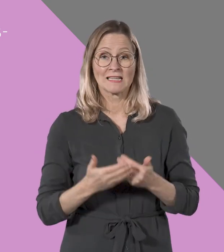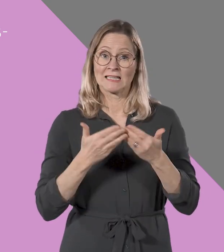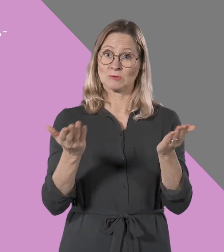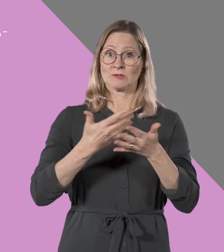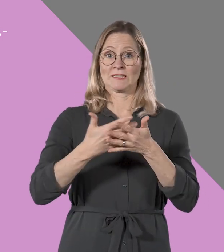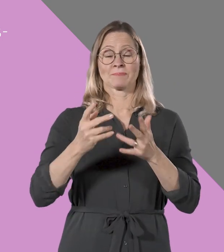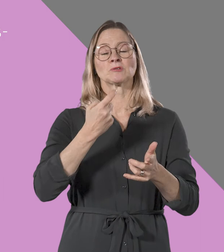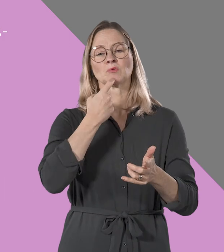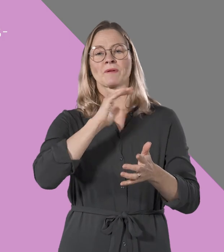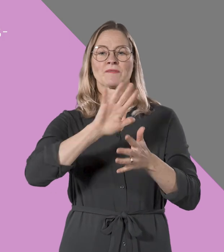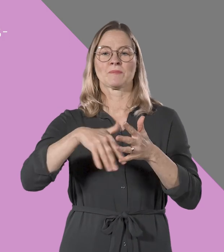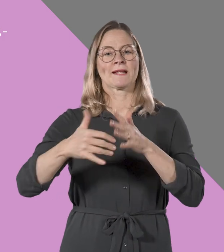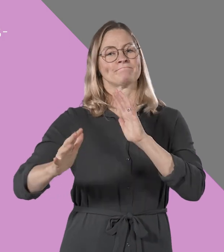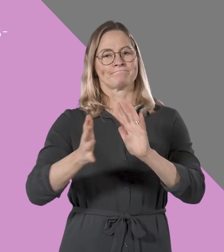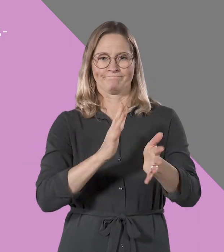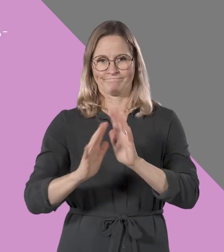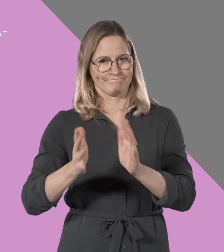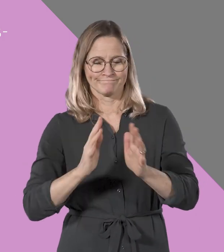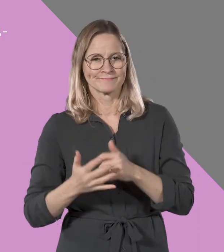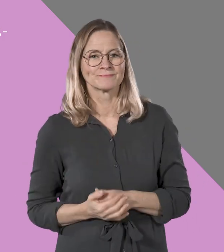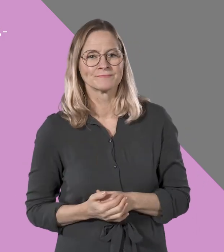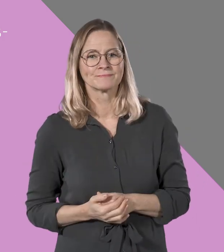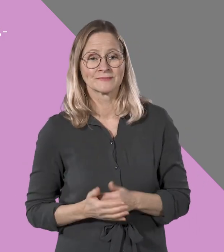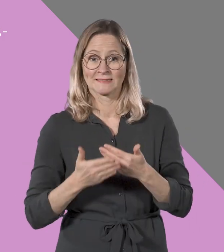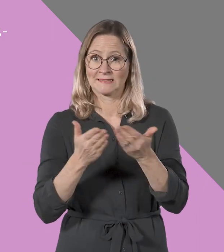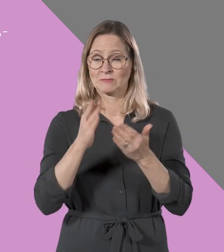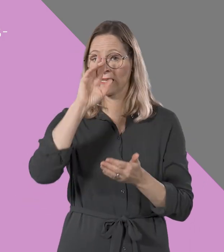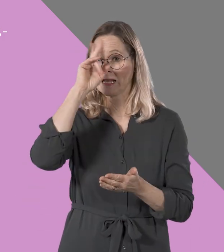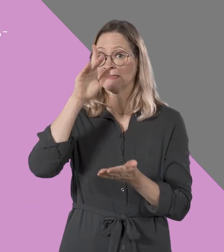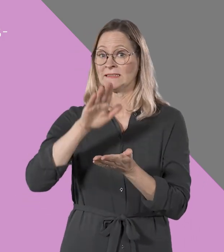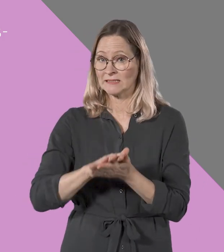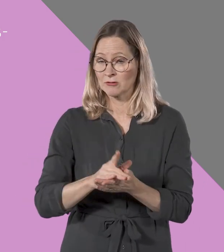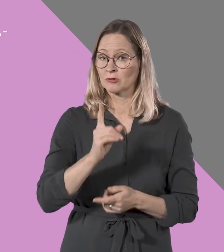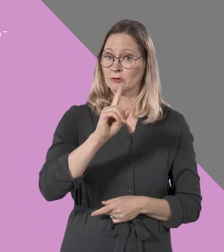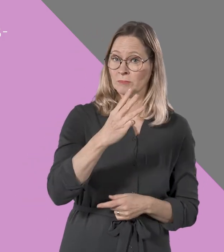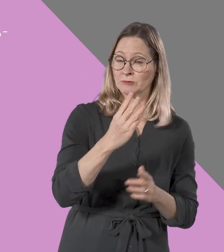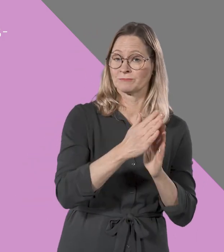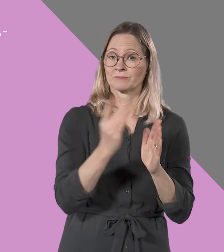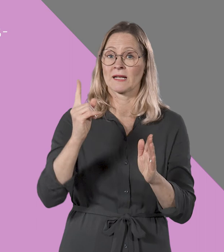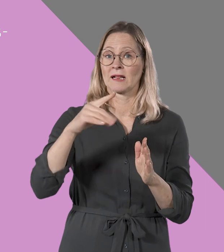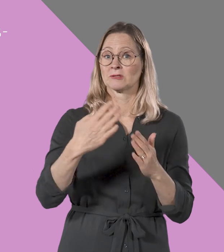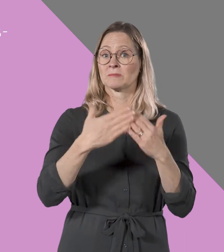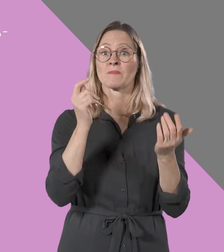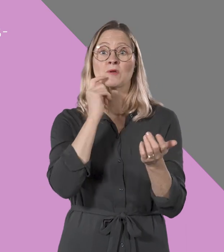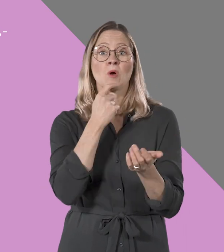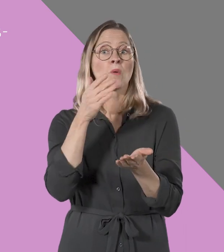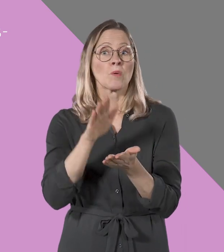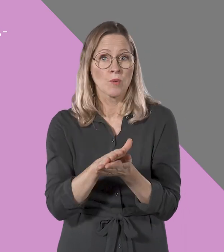ja esityskielenä on suomalainen viittomakieli. Esitykset järjestetään Helsingissä joulukuun 13. ja 14. päivä.